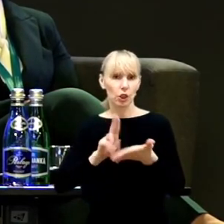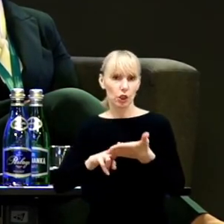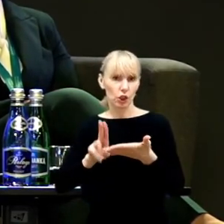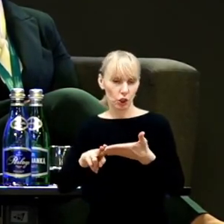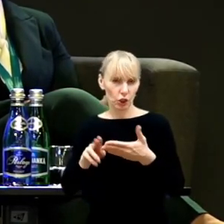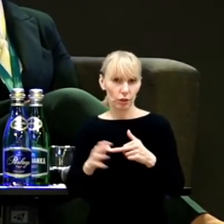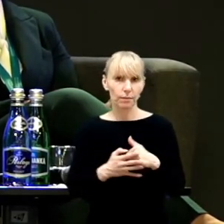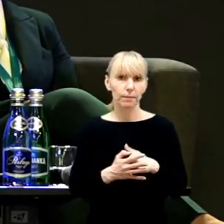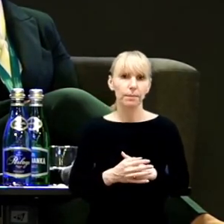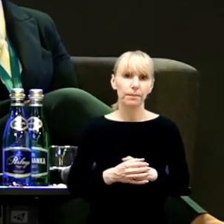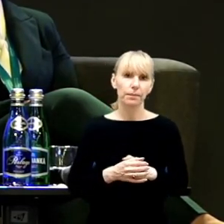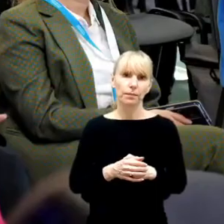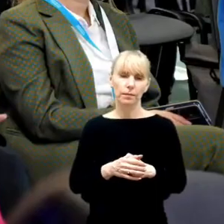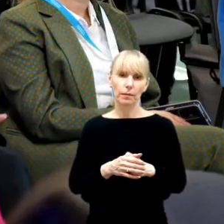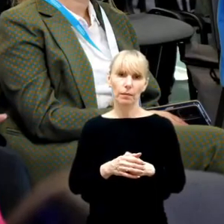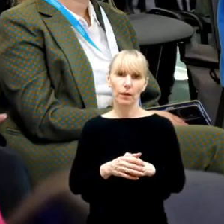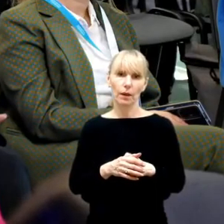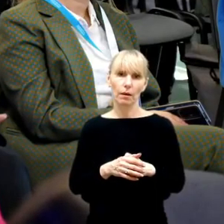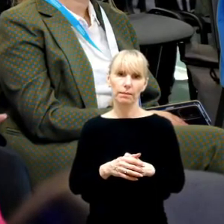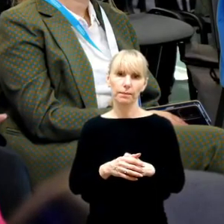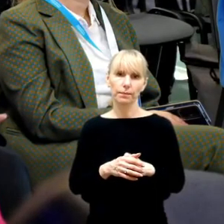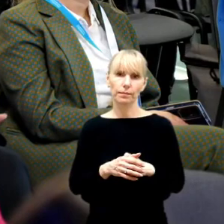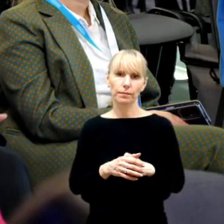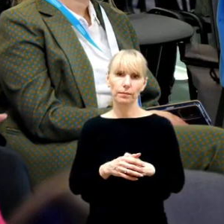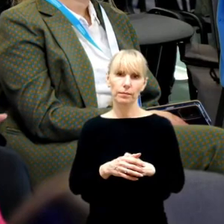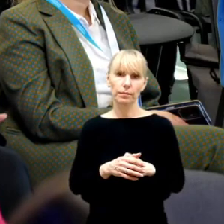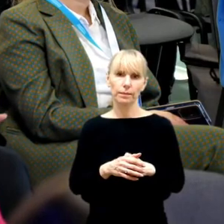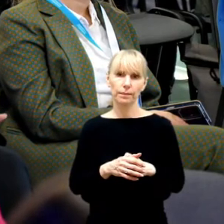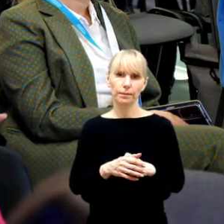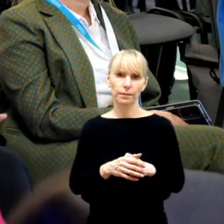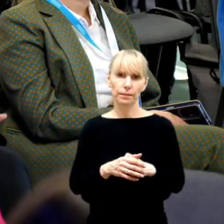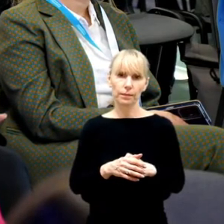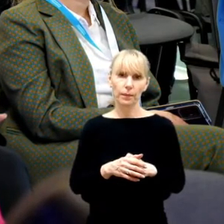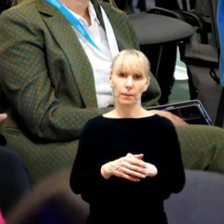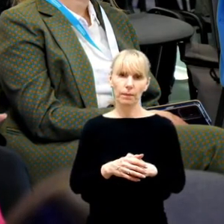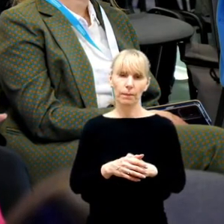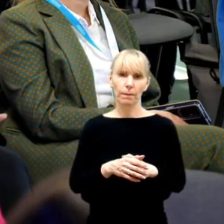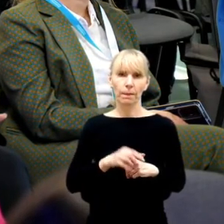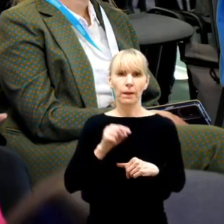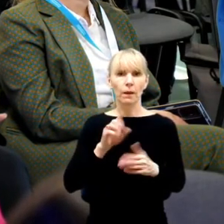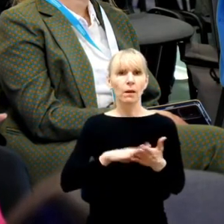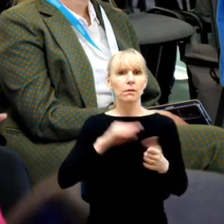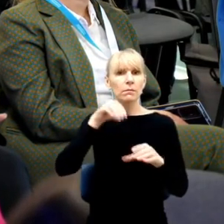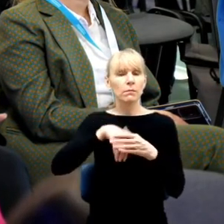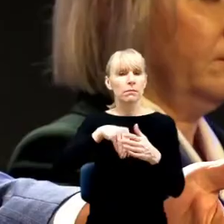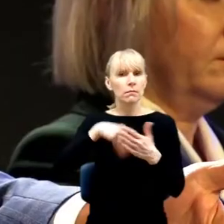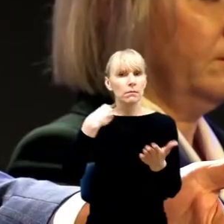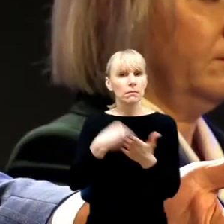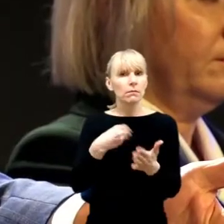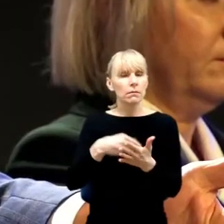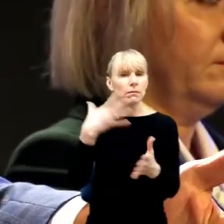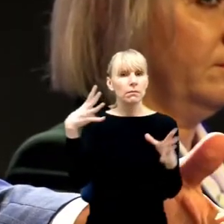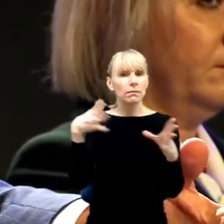ale tam jest tak, że w tych kosztach 10% to jest partycypacja przyszłych lokatorów.